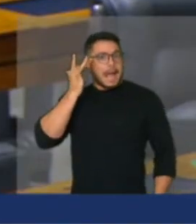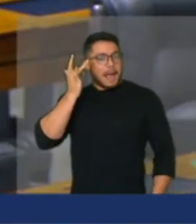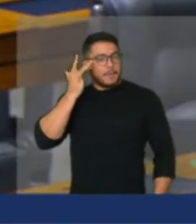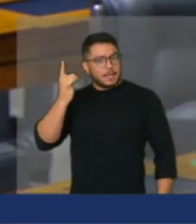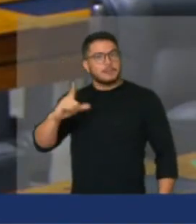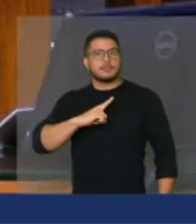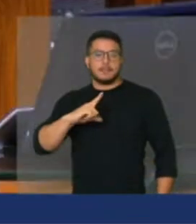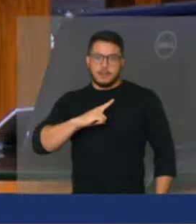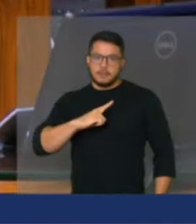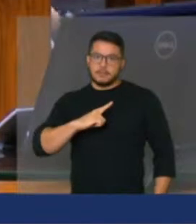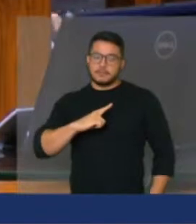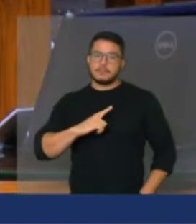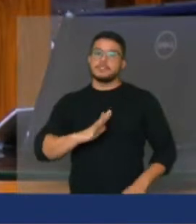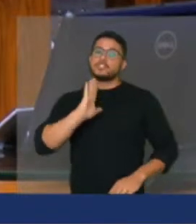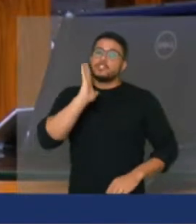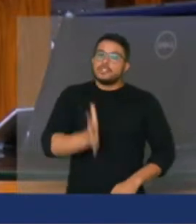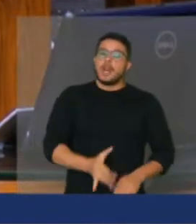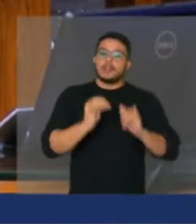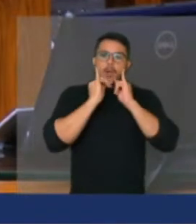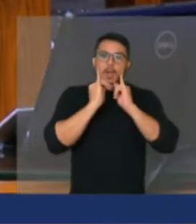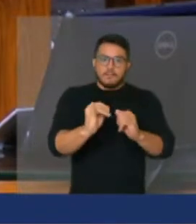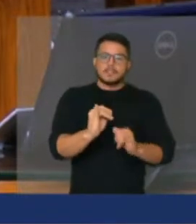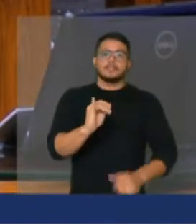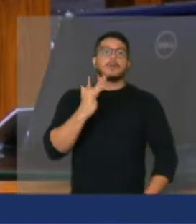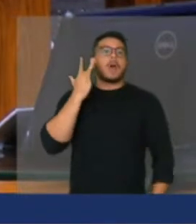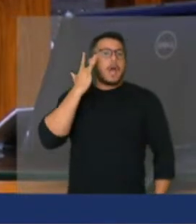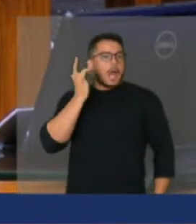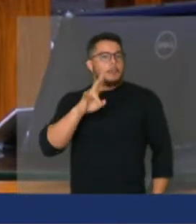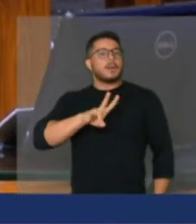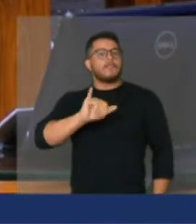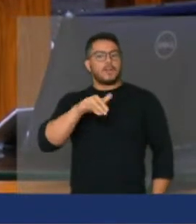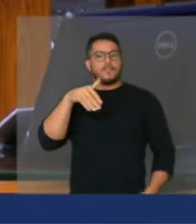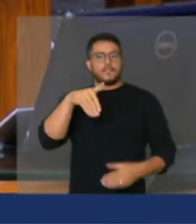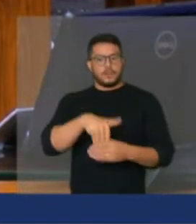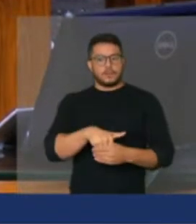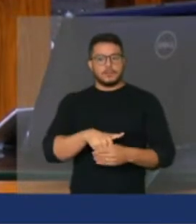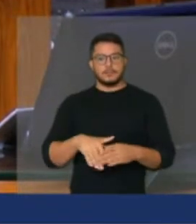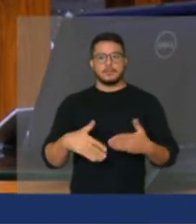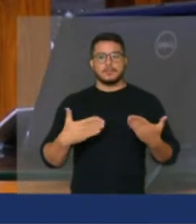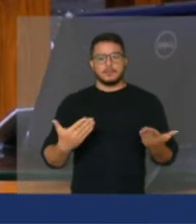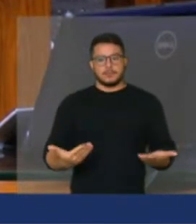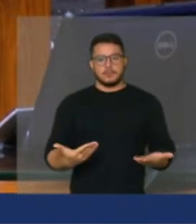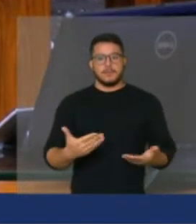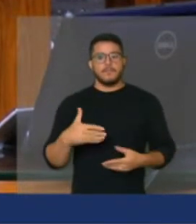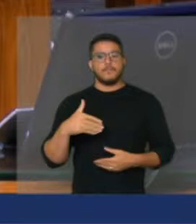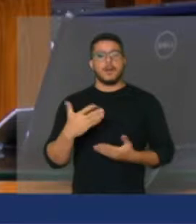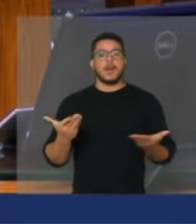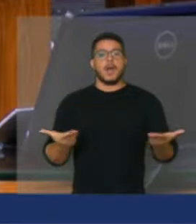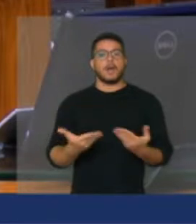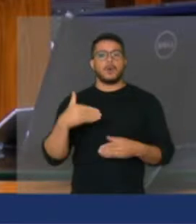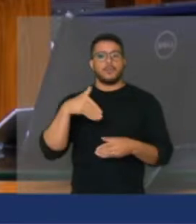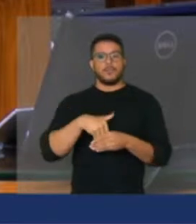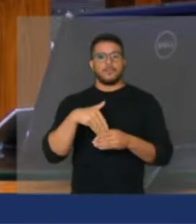OS TRABALHOS COM A VOTAÇÃO DO PROJETO DE LEI N° 2058/2021. [DEPUTADO]: EU AGRADEÇO V.EXA. CONSIDERO QUE